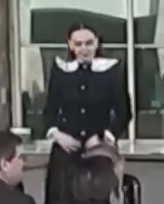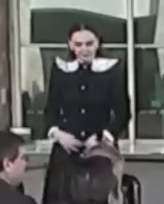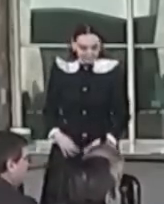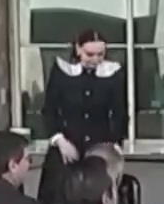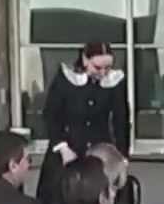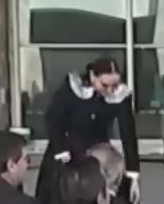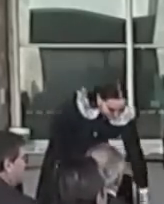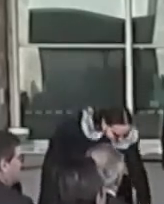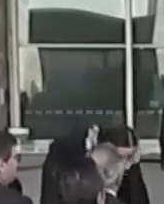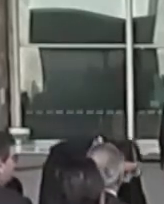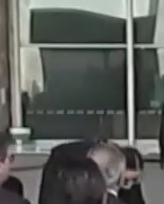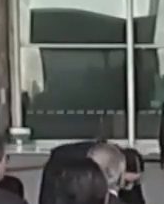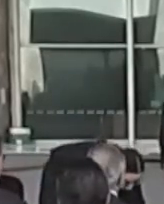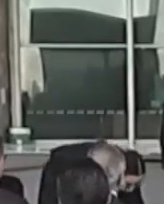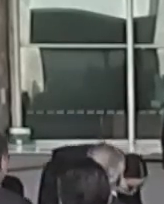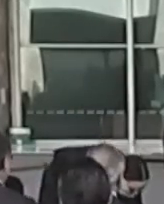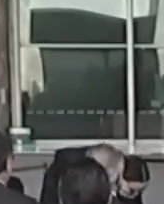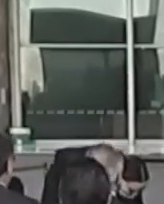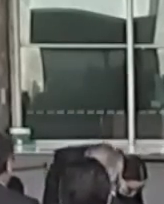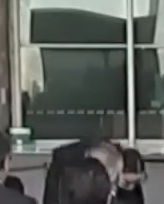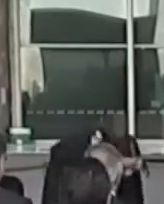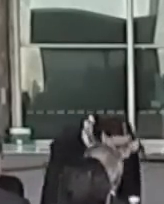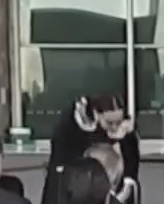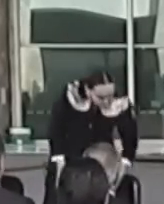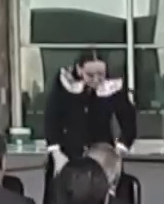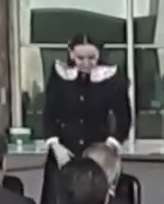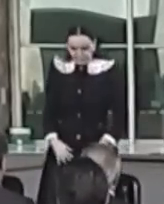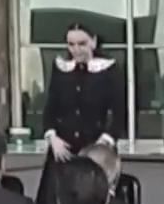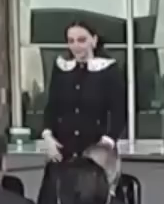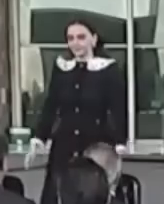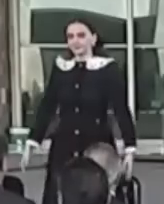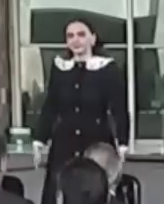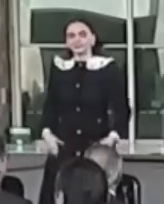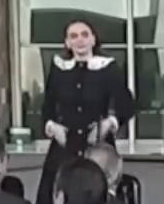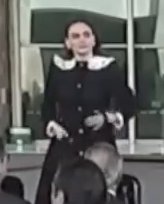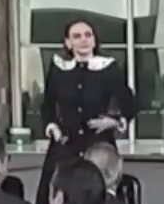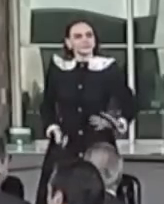para llevar a cabo la toma de fotografía oficial le pedimos a los demás asistentes